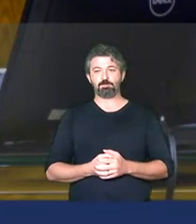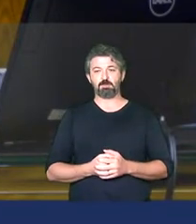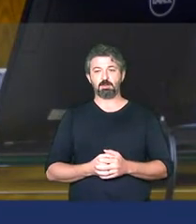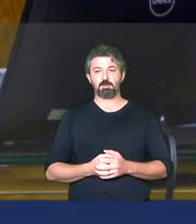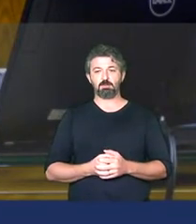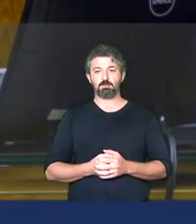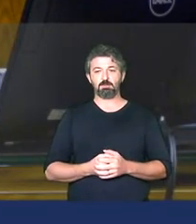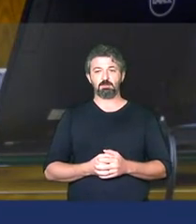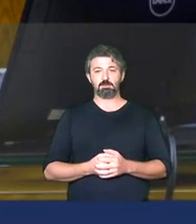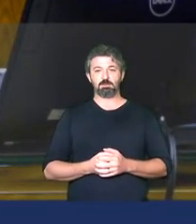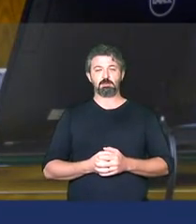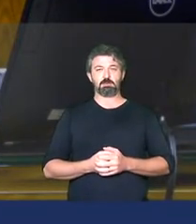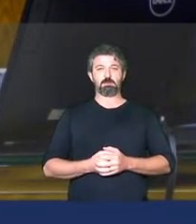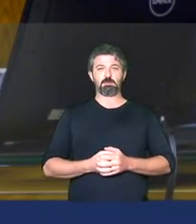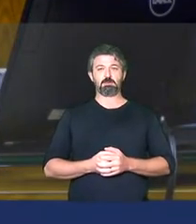SENHOR PRESIDENTE. -- [PRESIDENTE]: